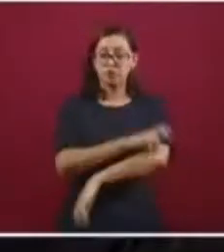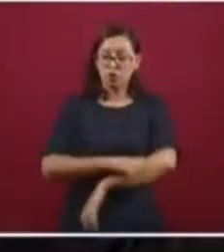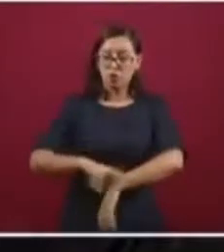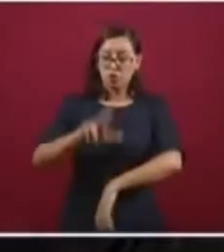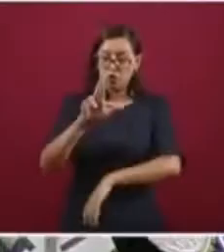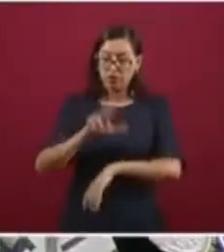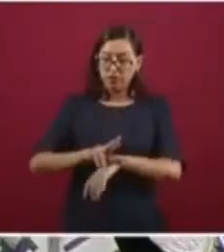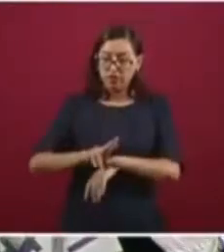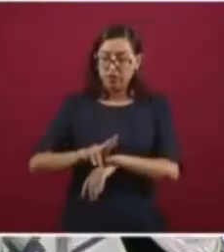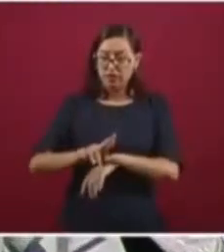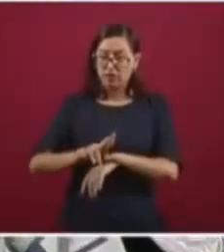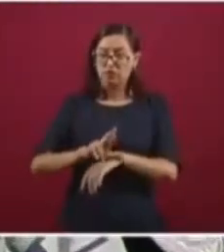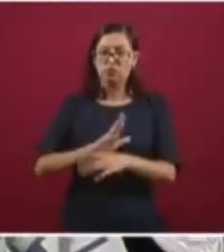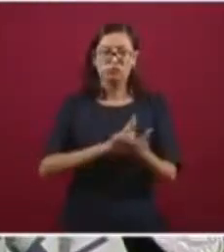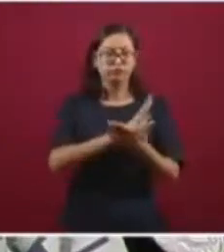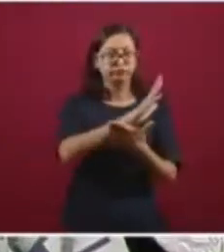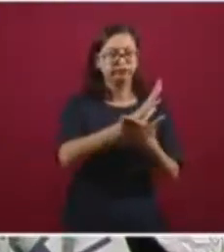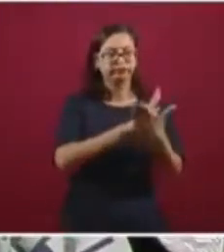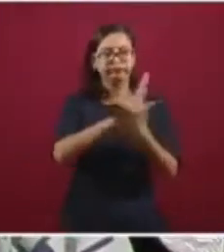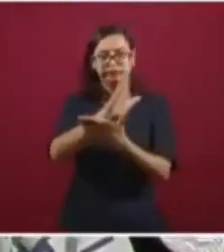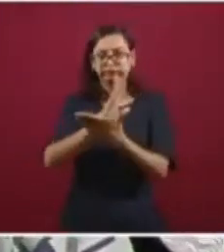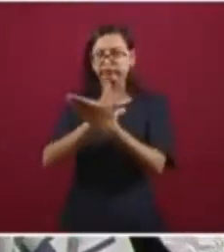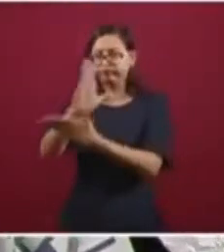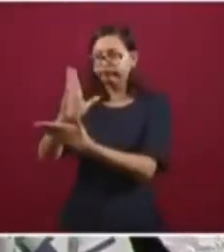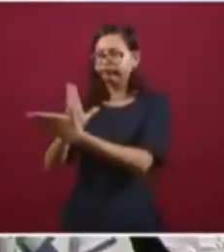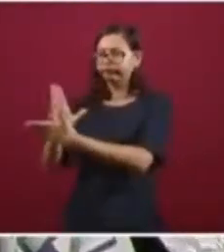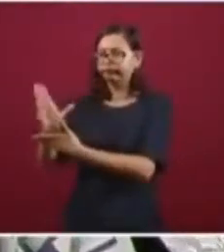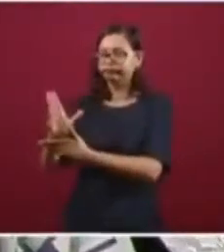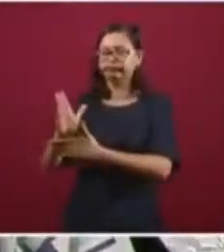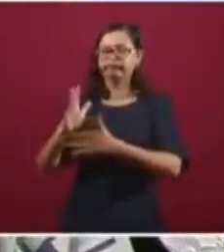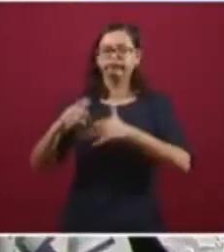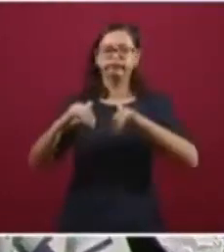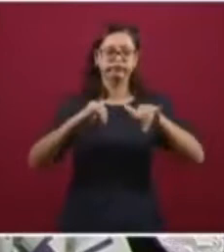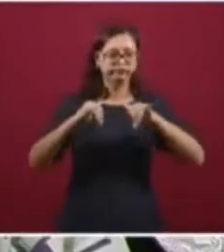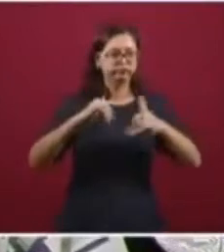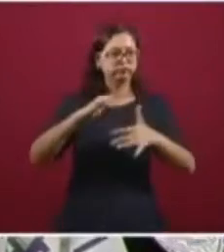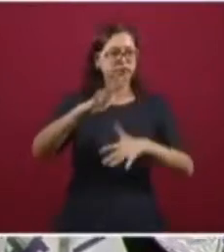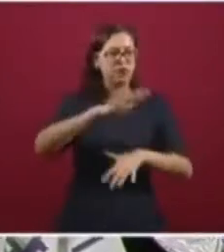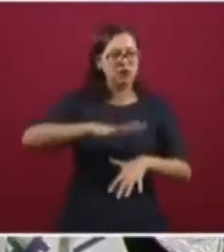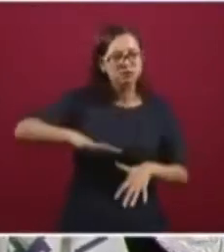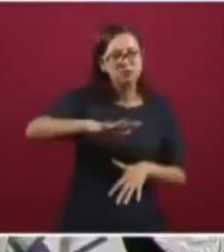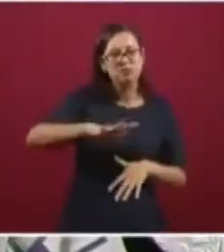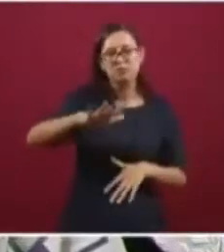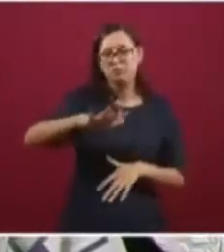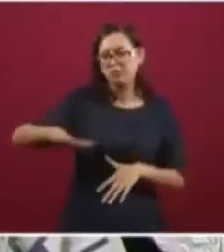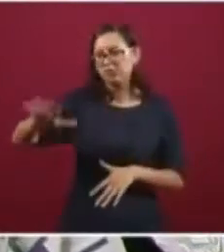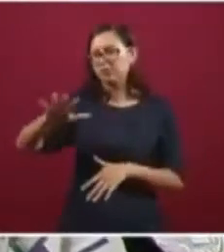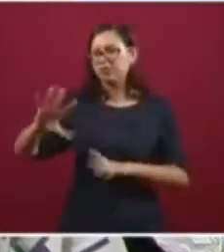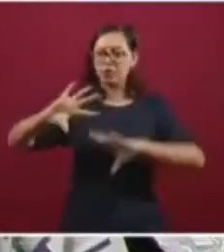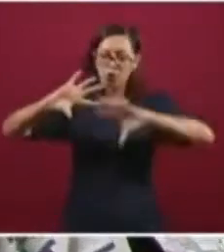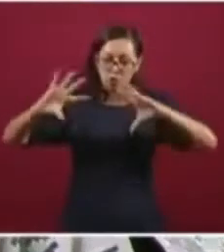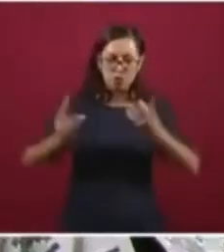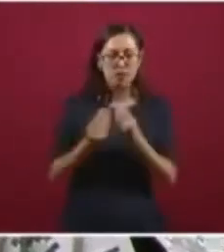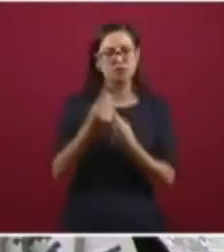actúan en cada una de las coordinaciones regionales, en cada una de las 150 coordinaciones